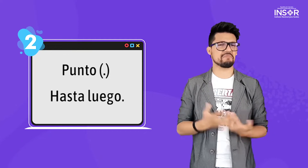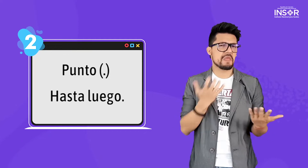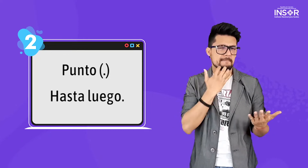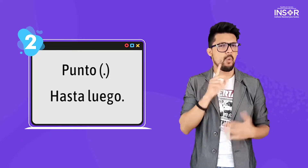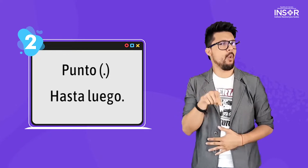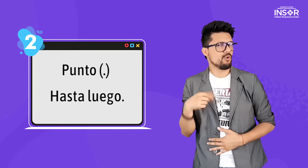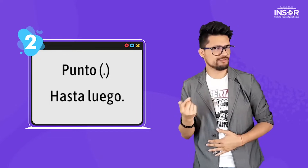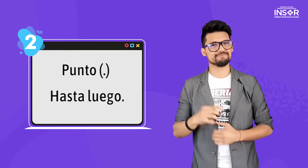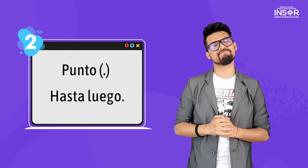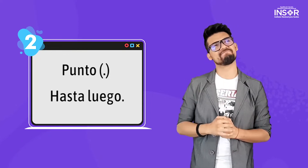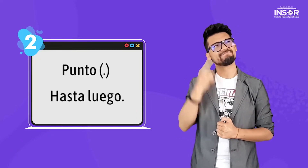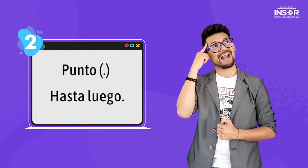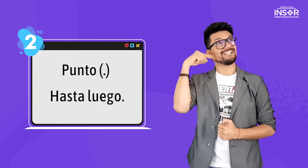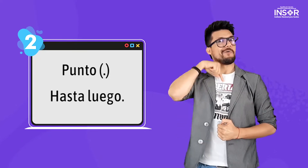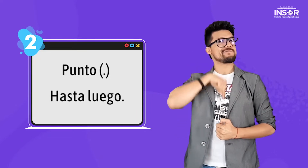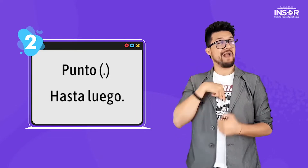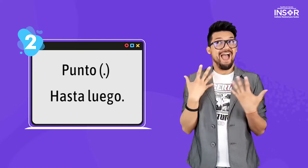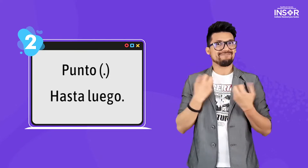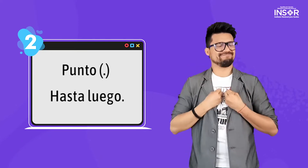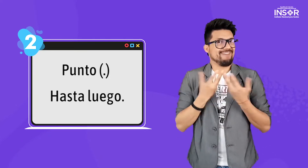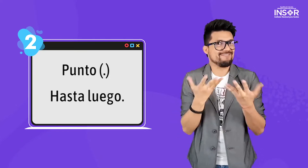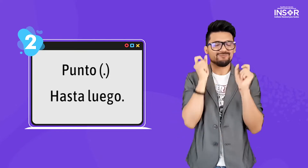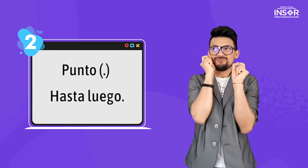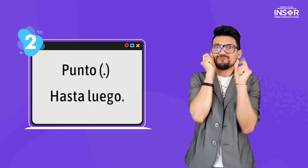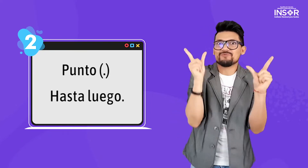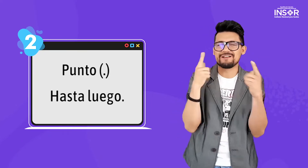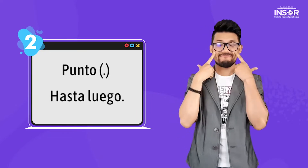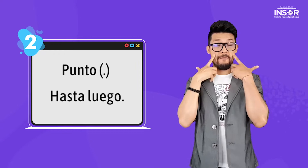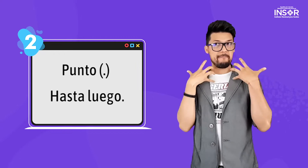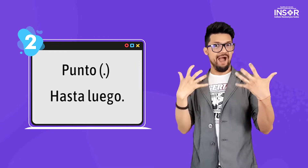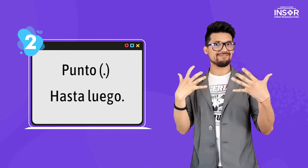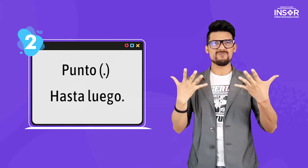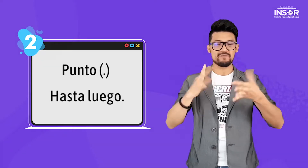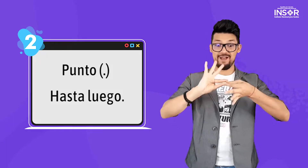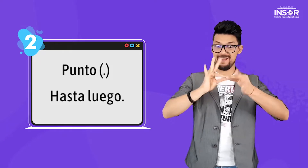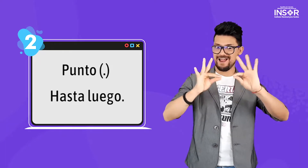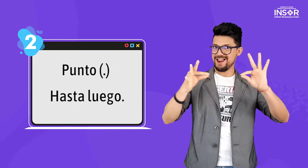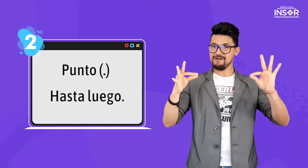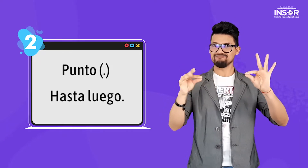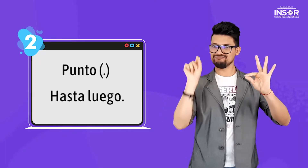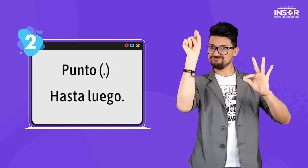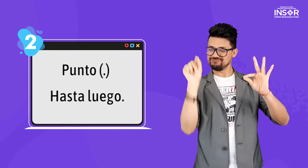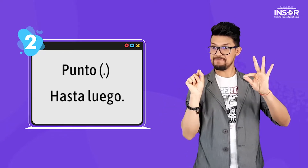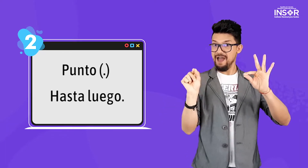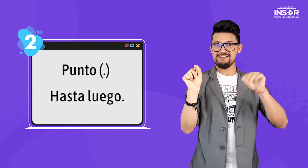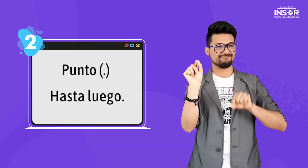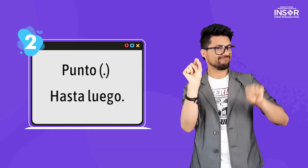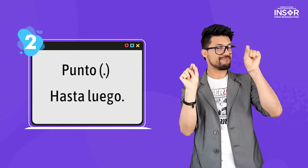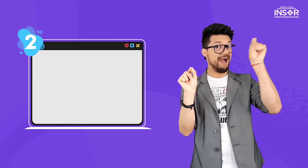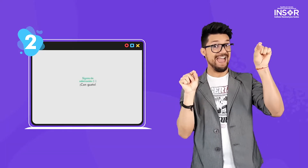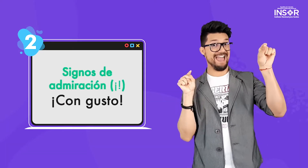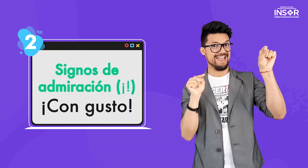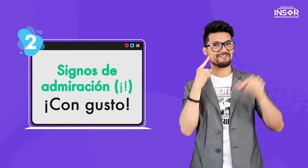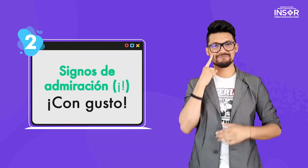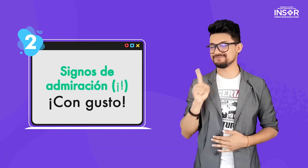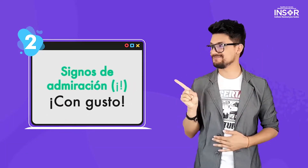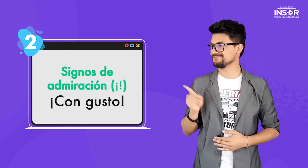Por otro lado, si desean expresar sorpresa, emoción o asombro, deben usar los signos de admiración.